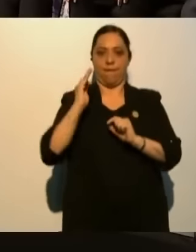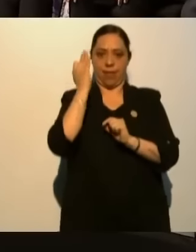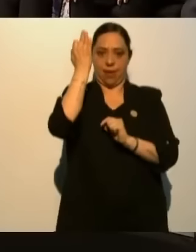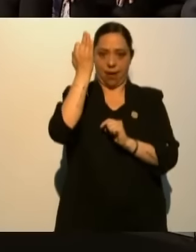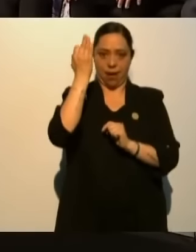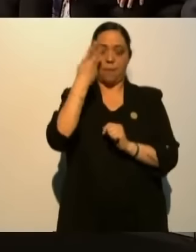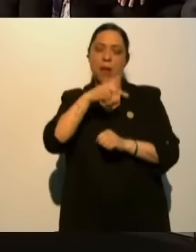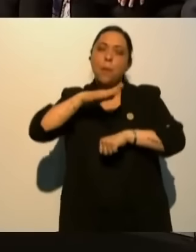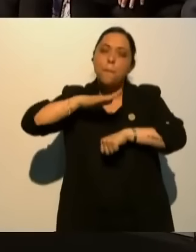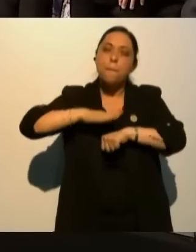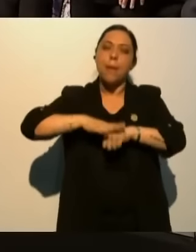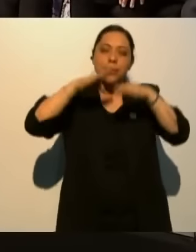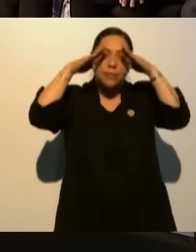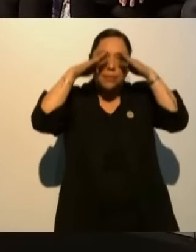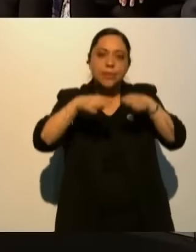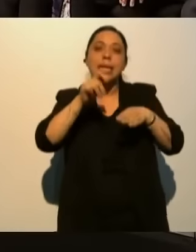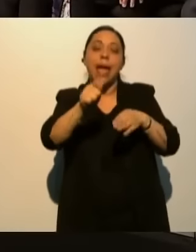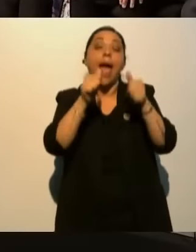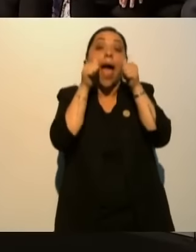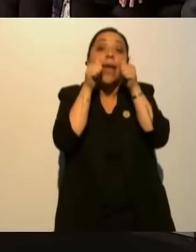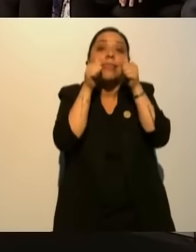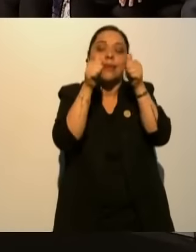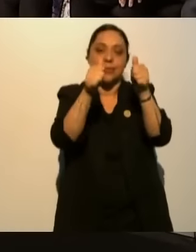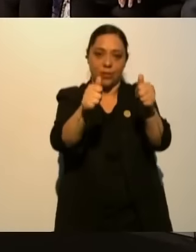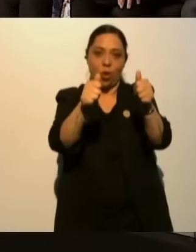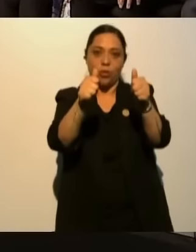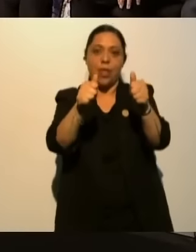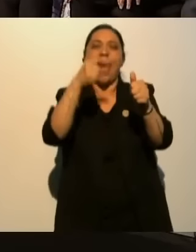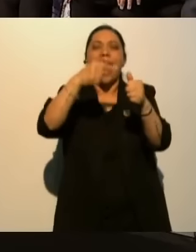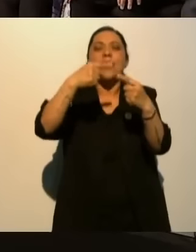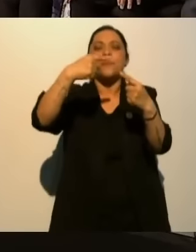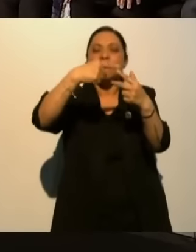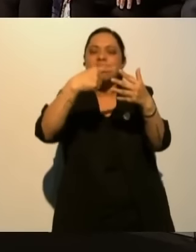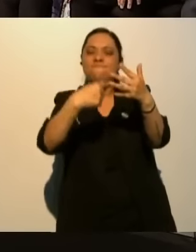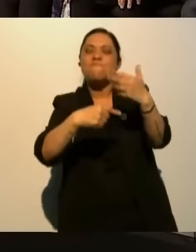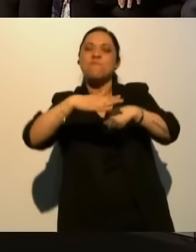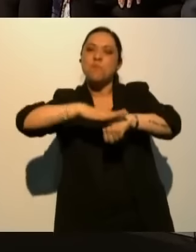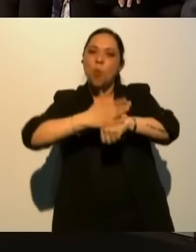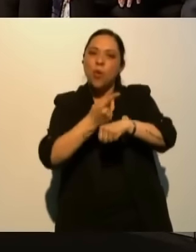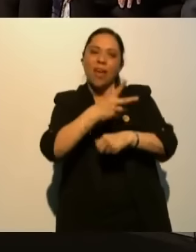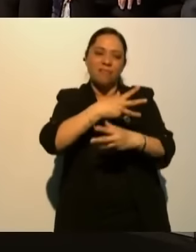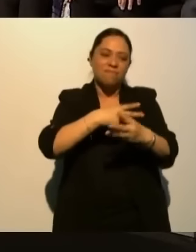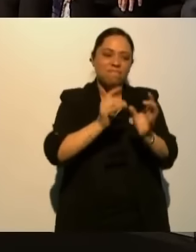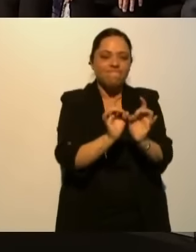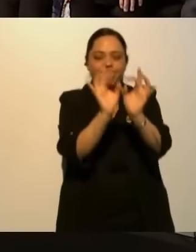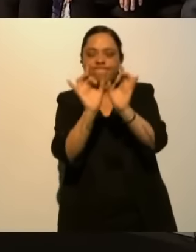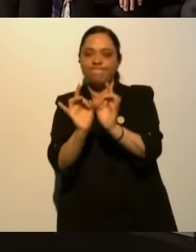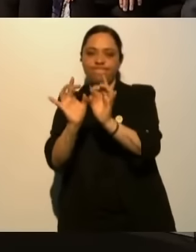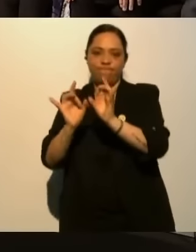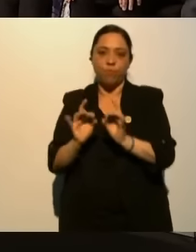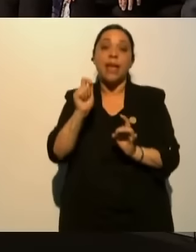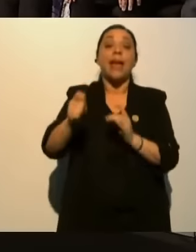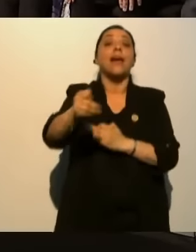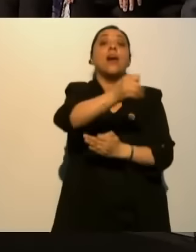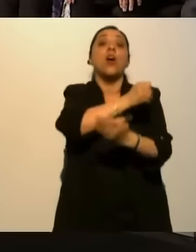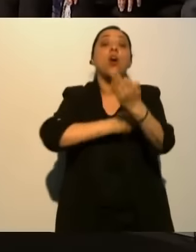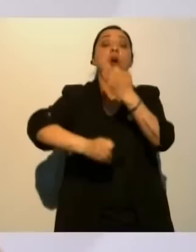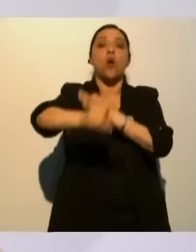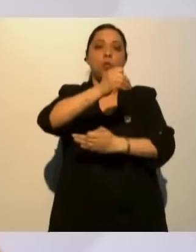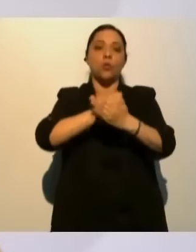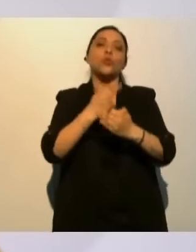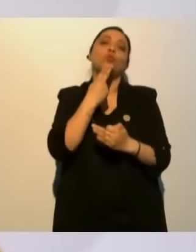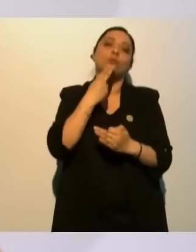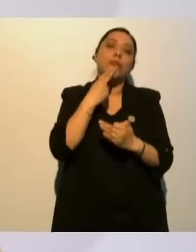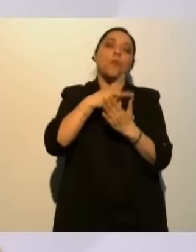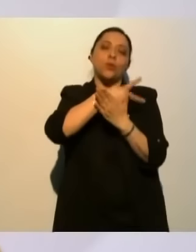las causas el objetivo es que entre todas y entre todos atendamos a través del programa que encabeza